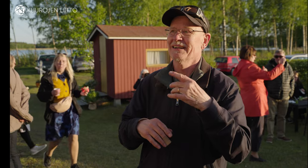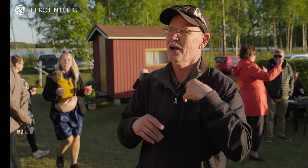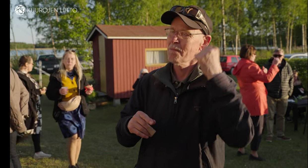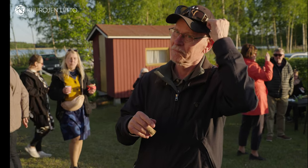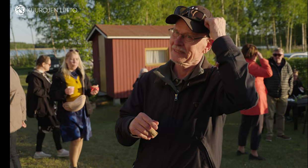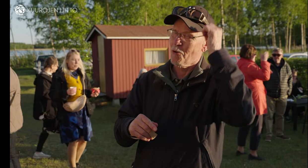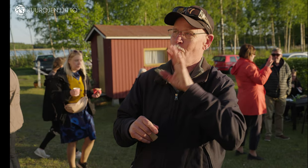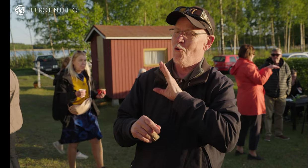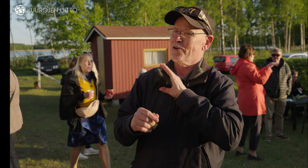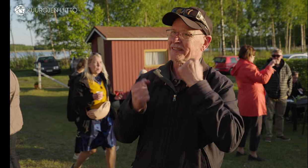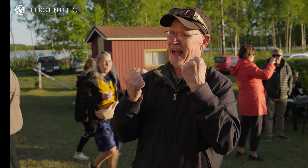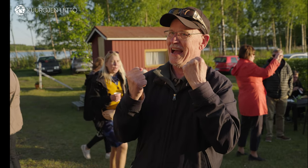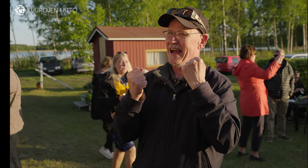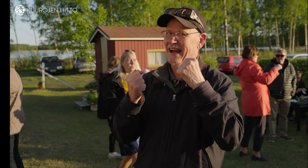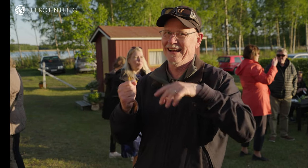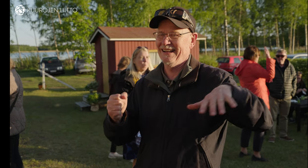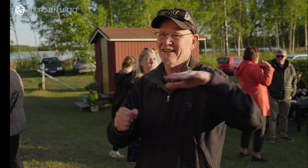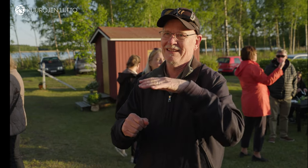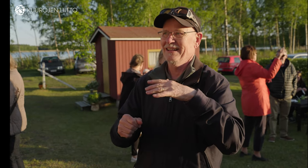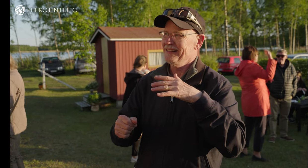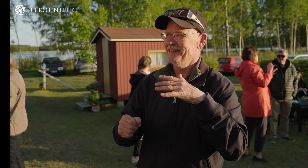Minulla on hyvin selkeät muistot täältä.